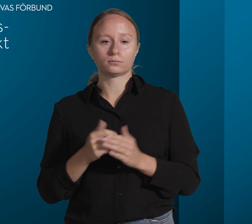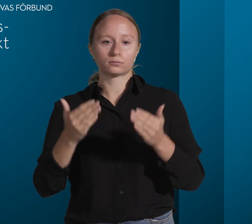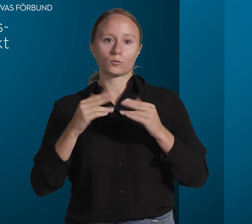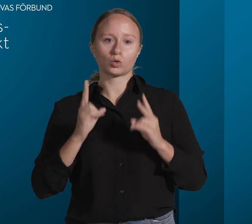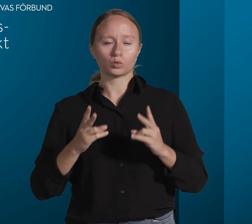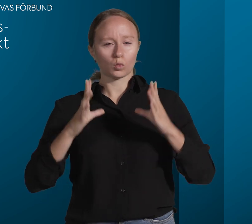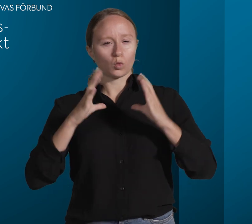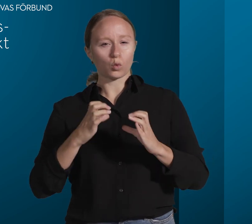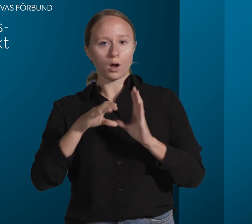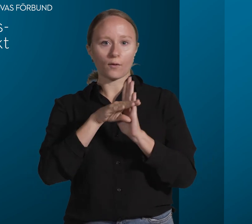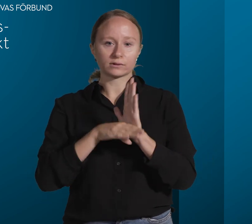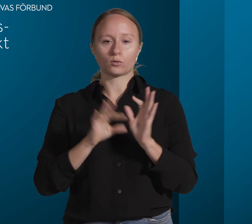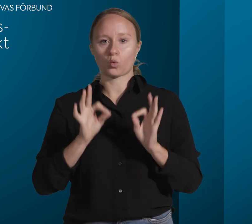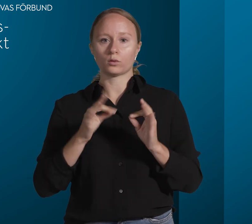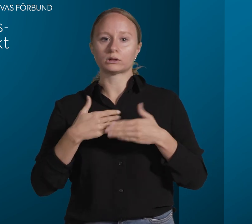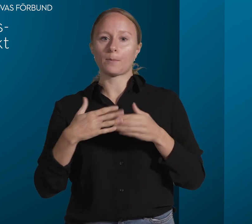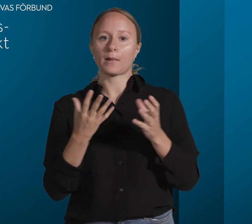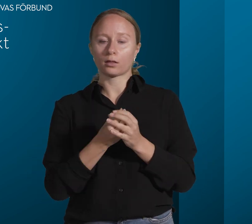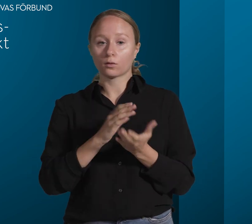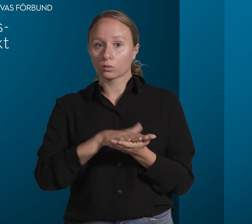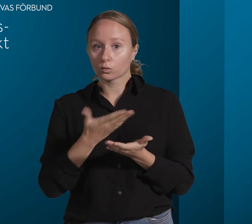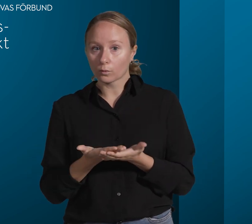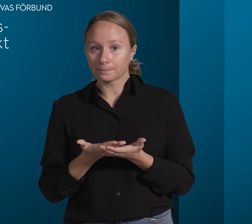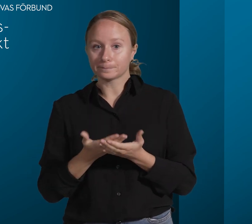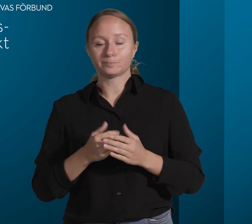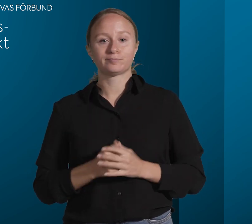samt konkreta anvisningar för samarbetet med en tolk.